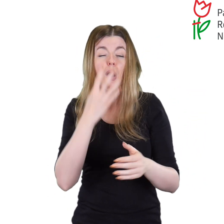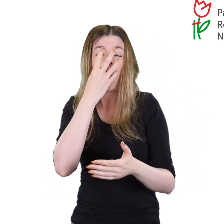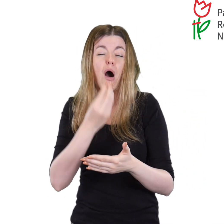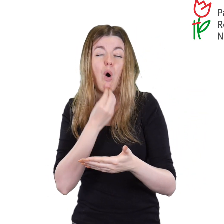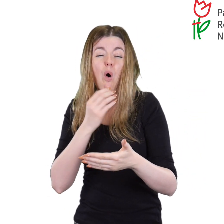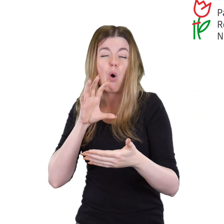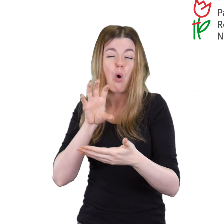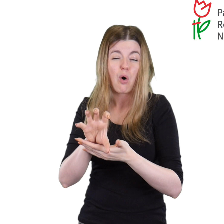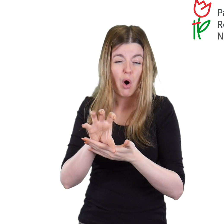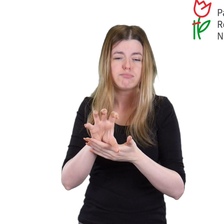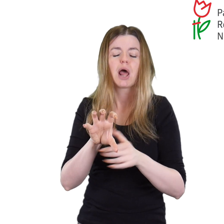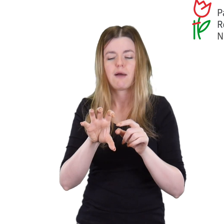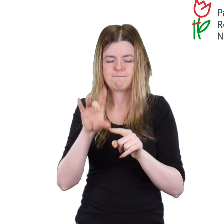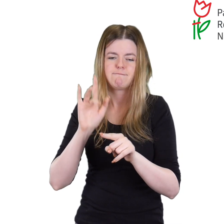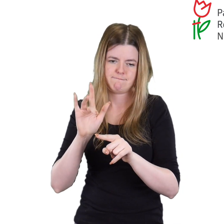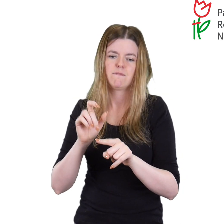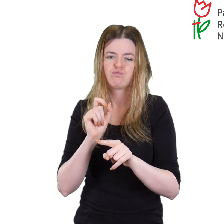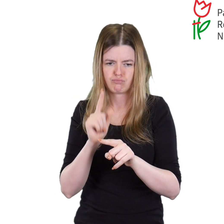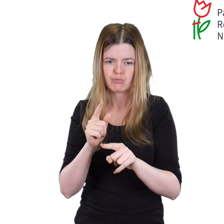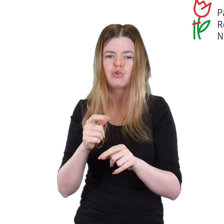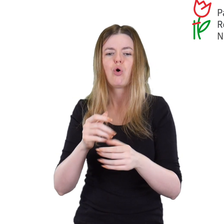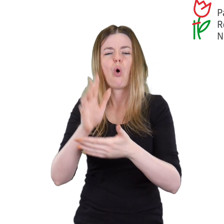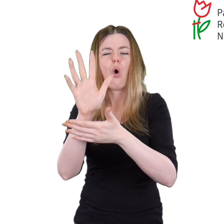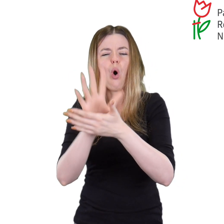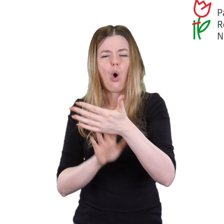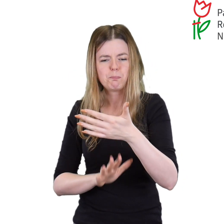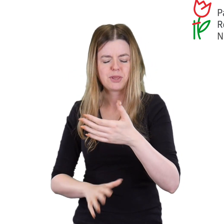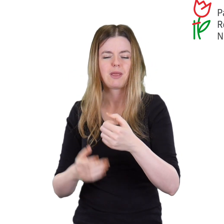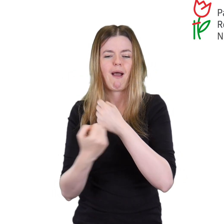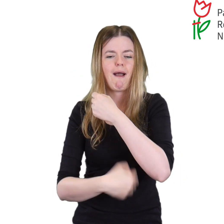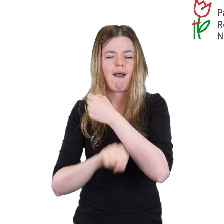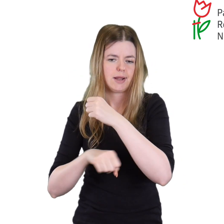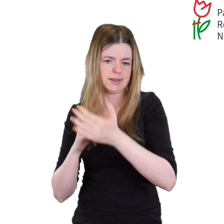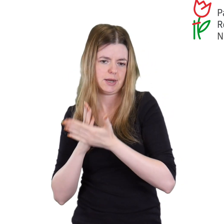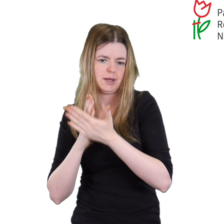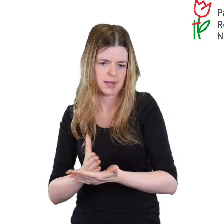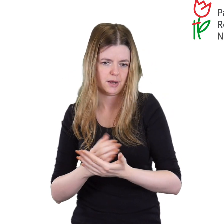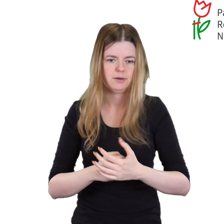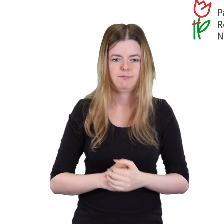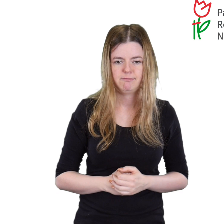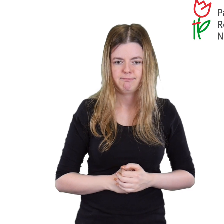a elementy graficzne mają opisy alternatywne.